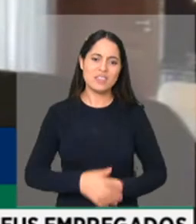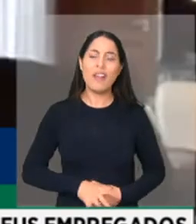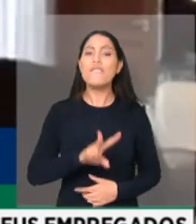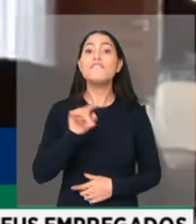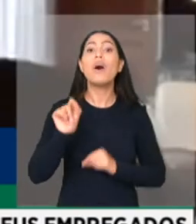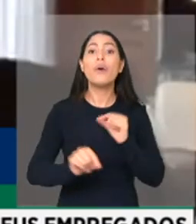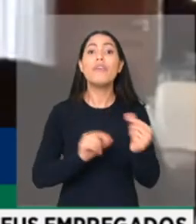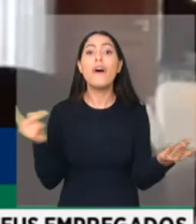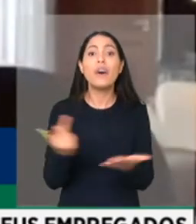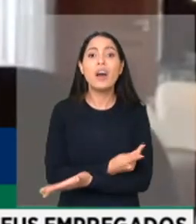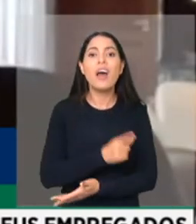E AS MAIS MIRABOLANTES. NÃO CHEGOU PARA O BRASIL POR ISSO,